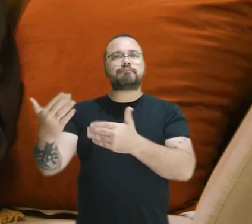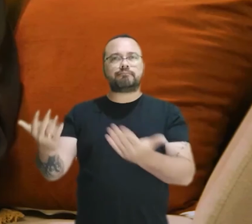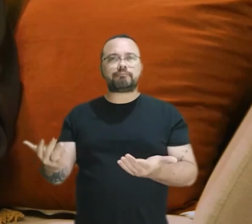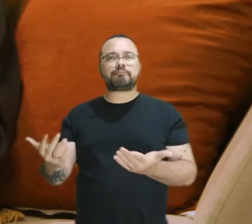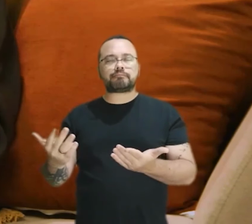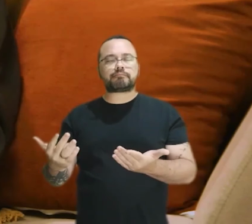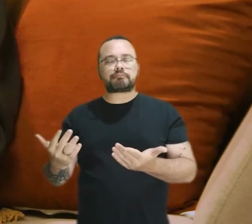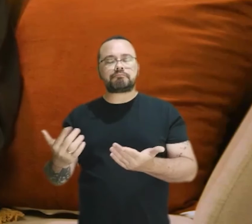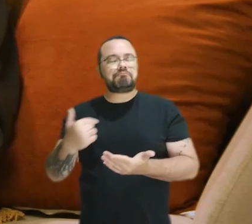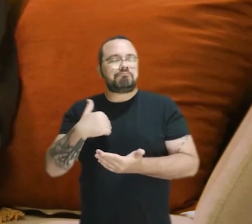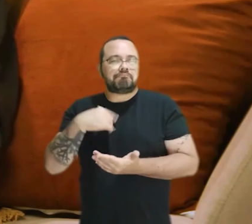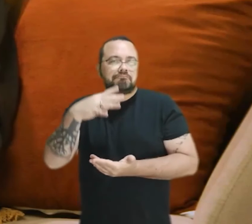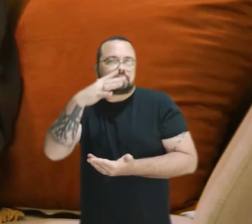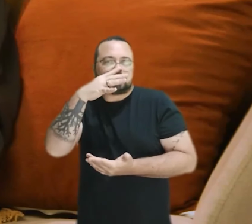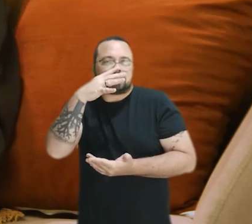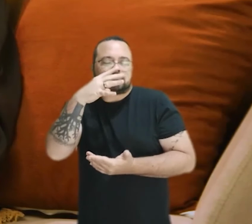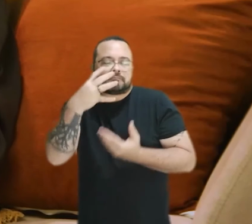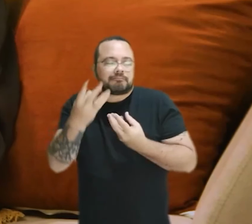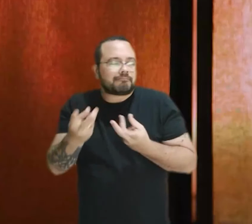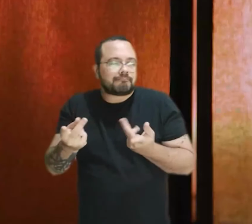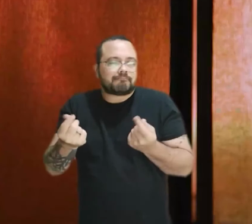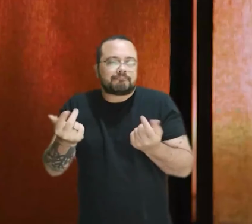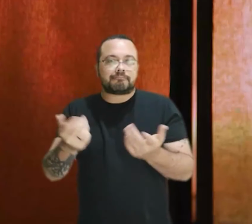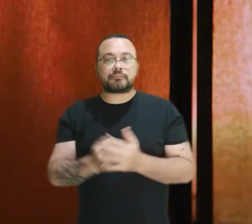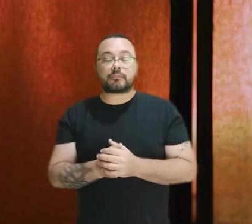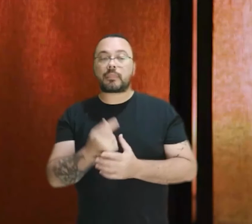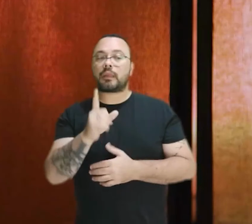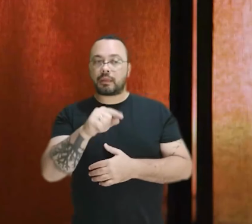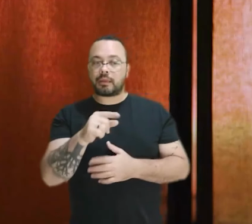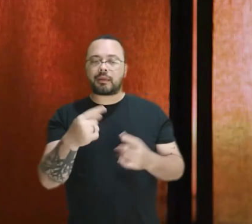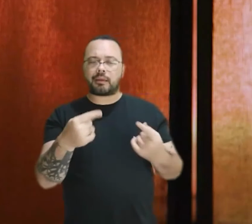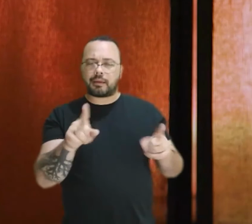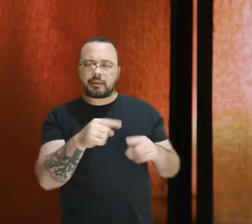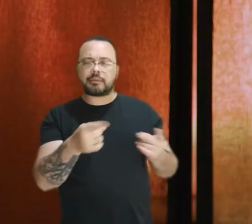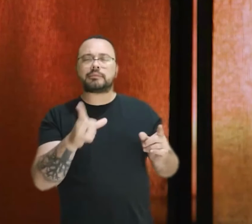Ah, me fascinando bastante, enfim. É que a música, ela tem uma métrica que ela...